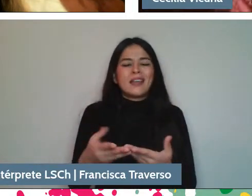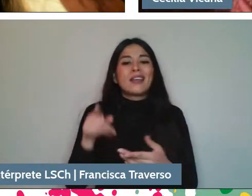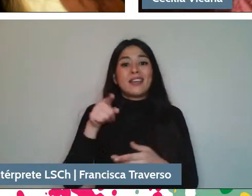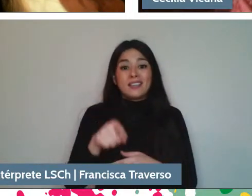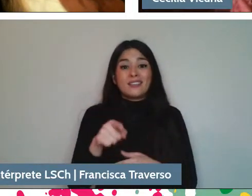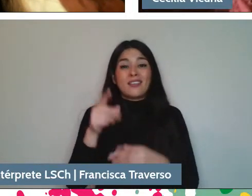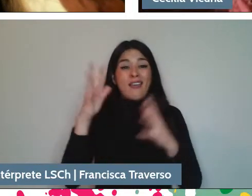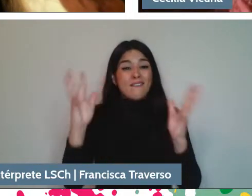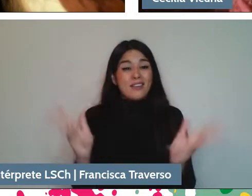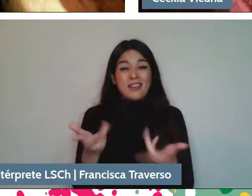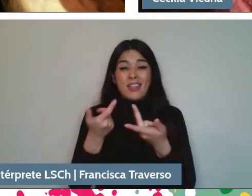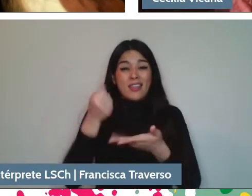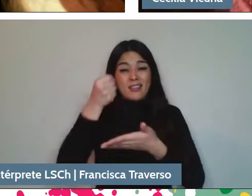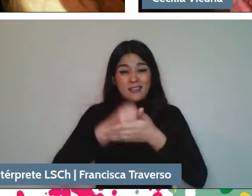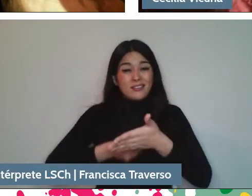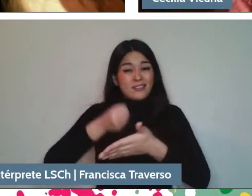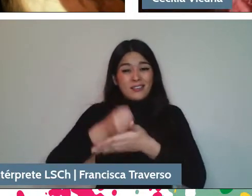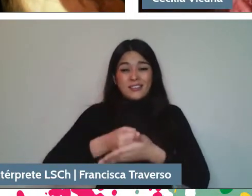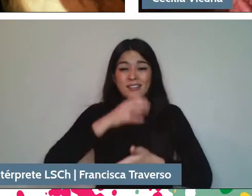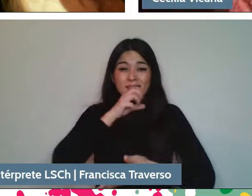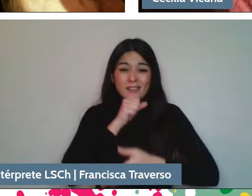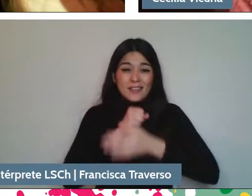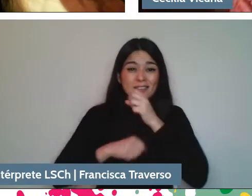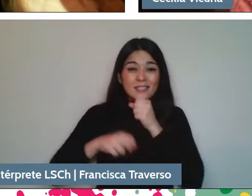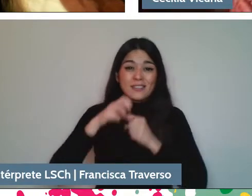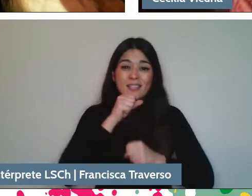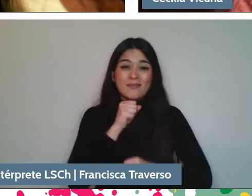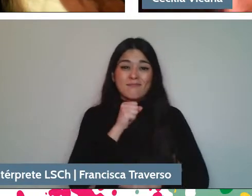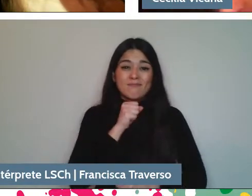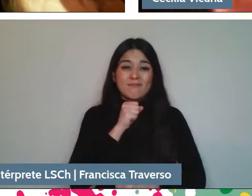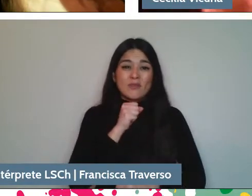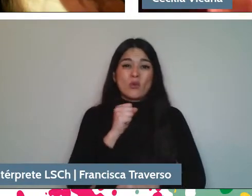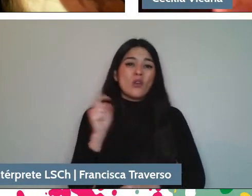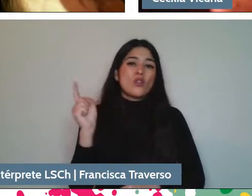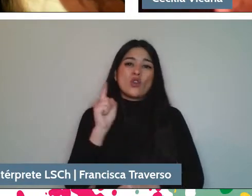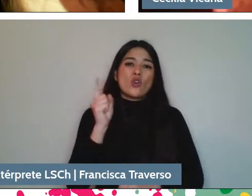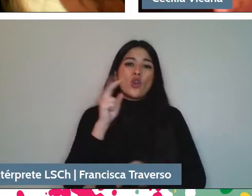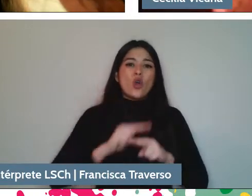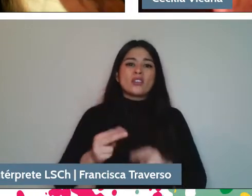que solo es posible resistir cuando uno no lo hace para una o uno